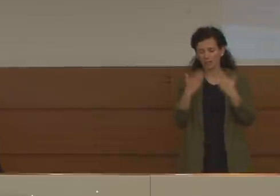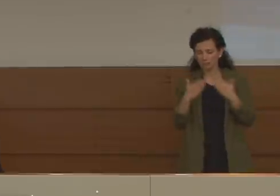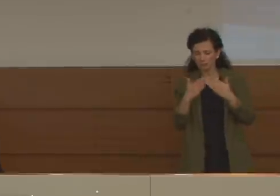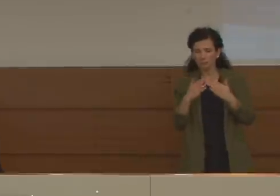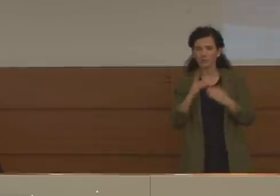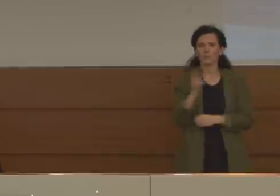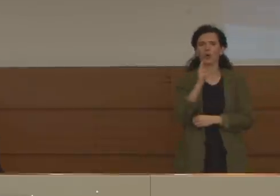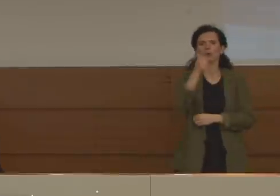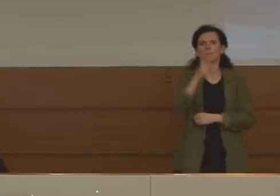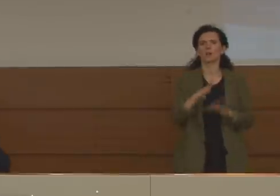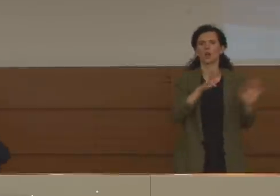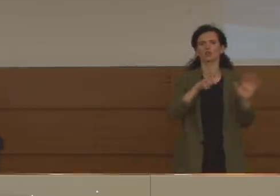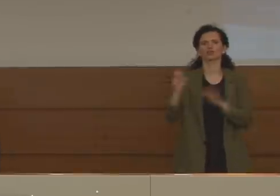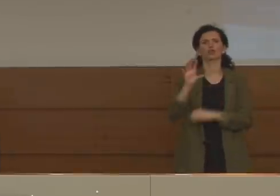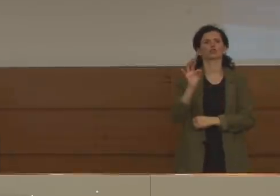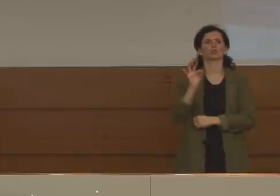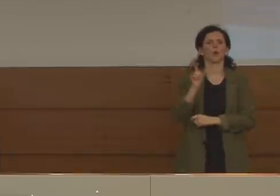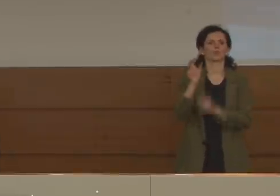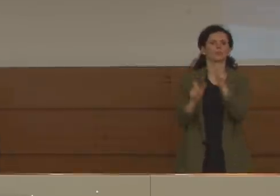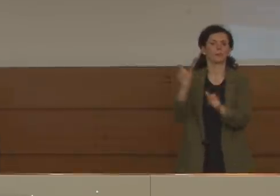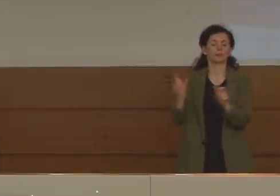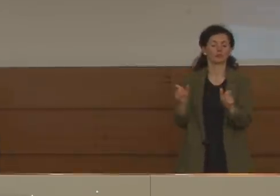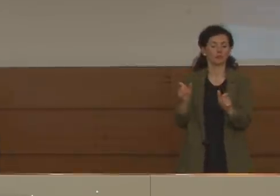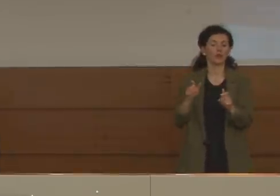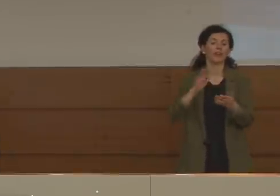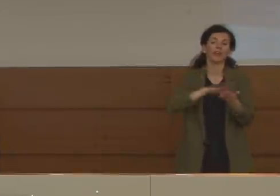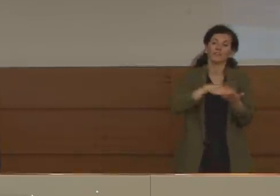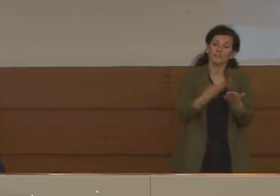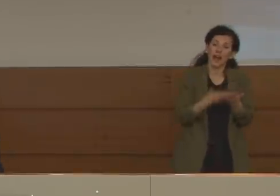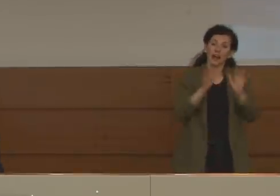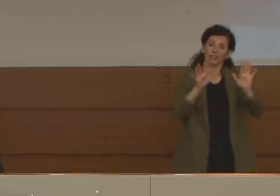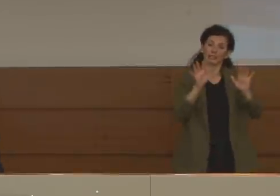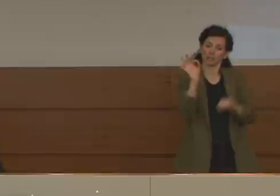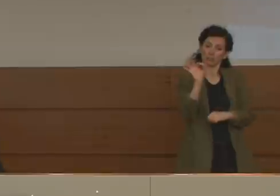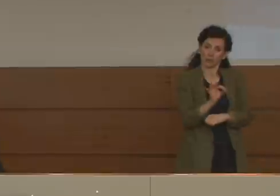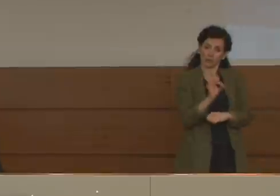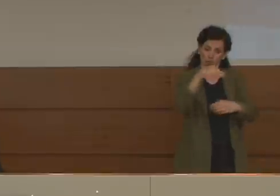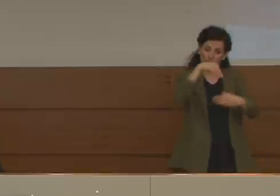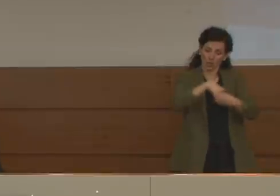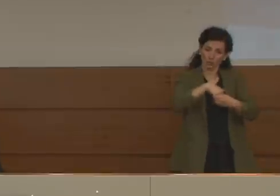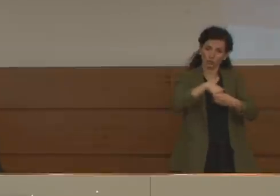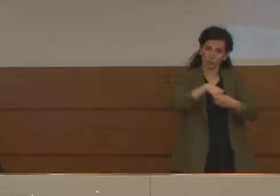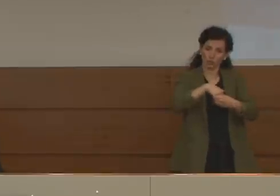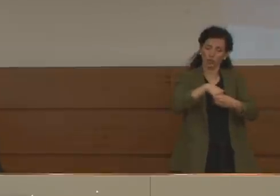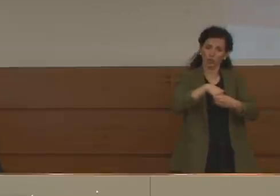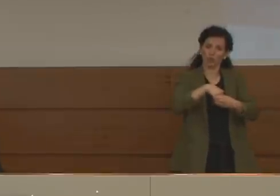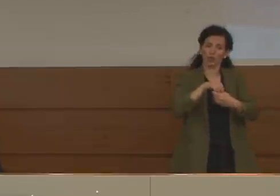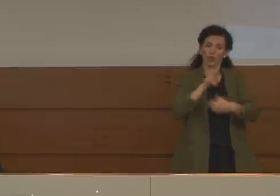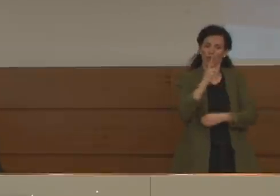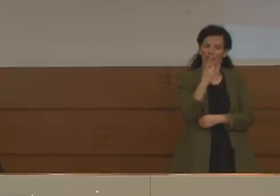persone, cioè un 10% dei residenti nelle comunità, appunto, che